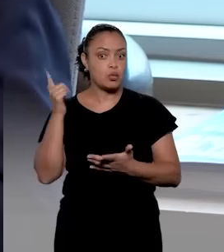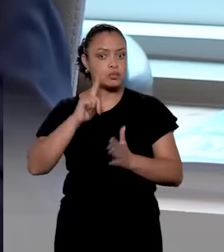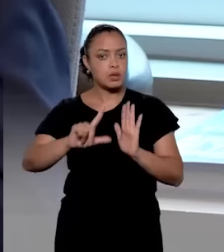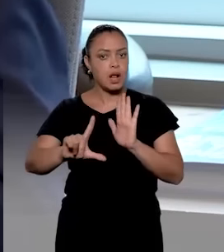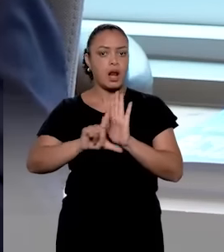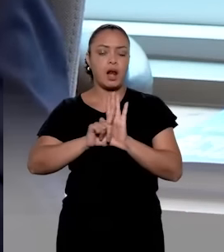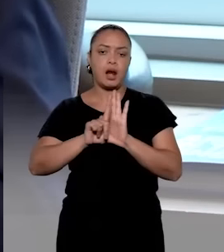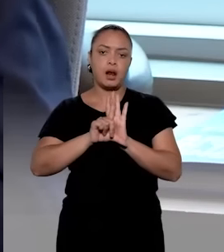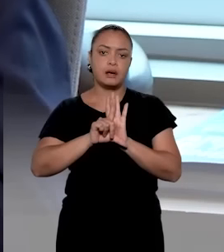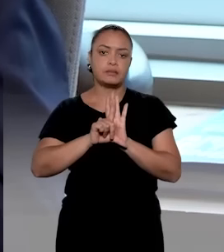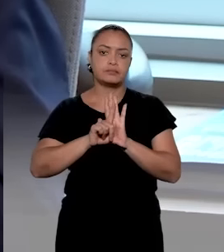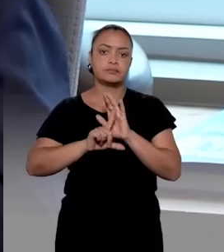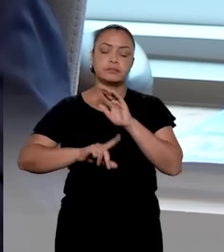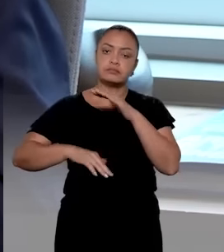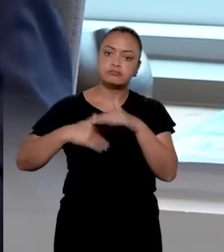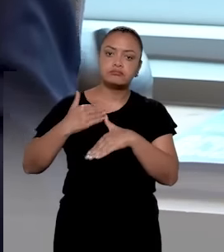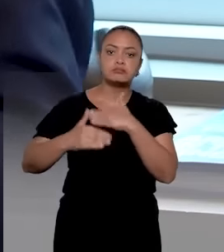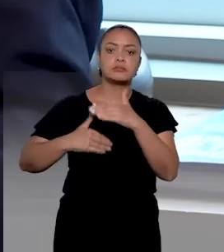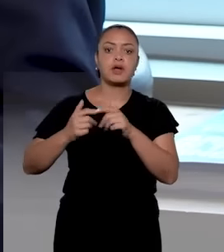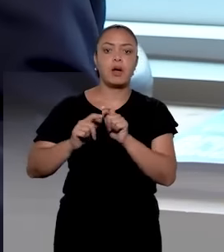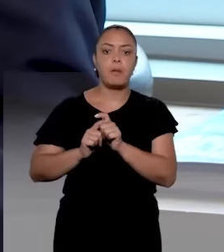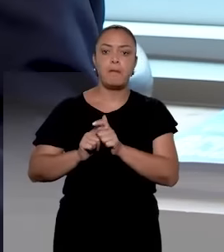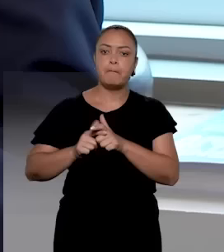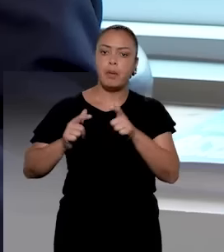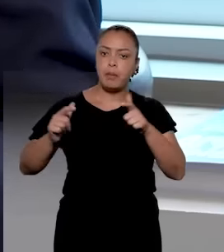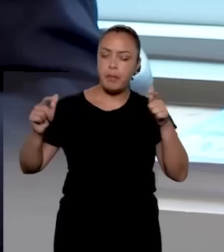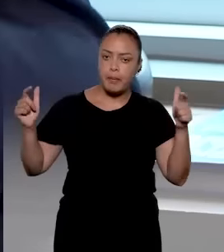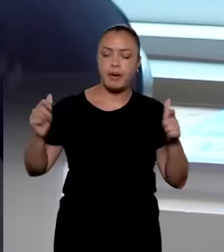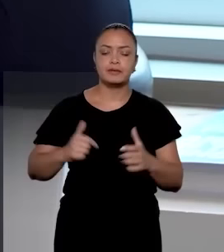conseguimos criar a Lei de Biossegurança, o que aconteceu? Explodiu a produtividade